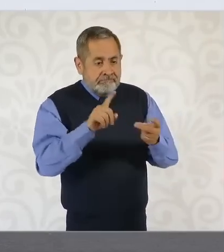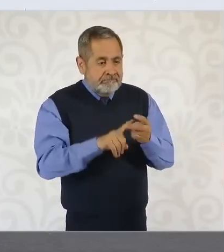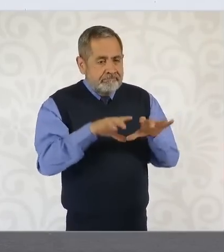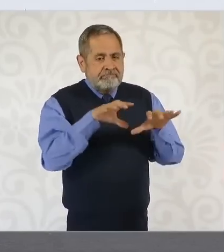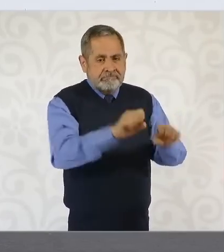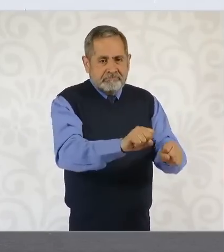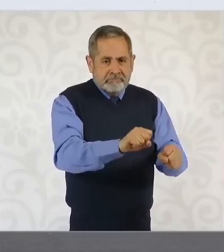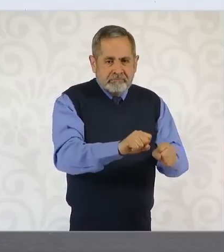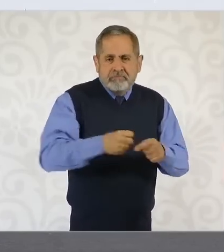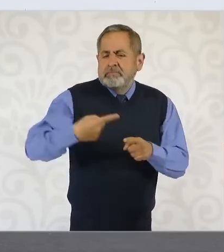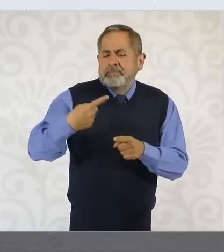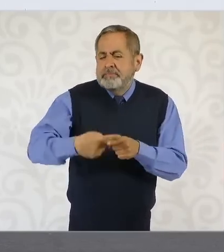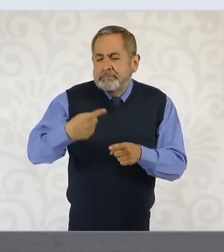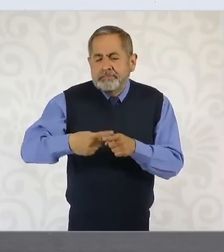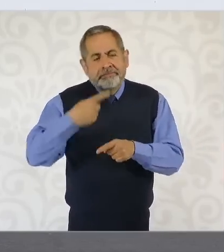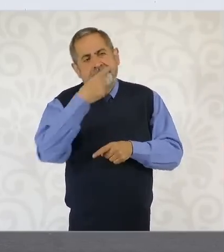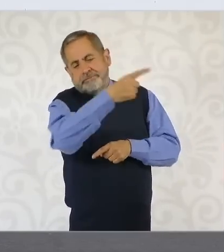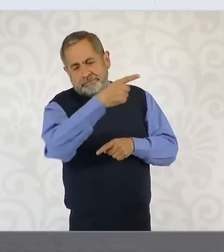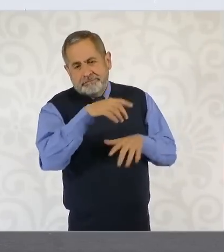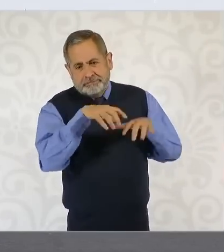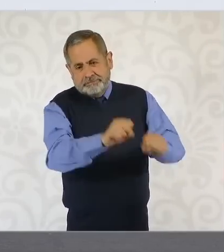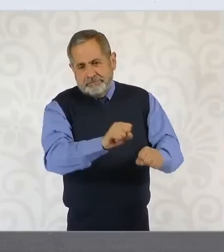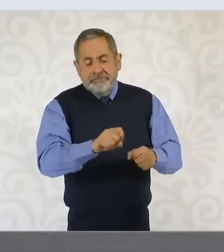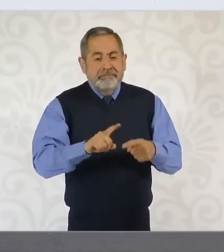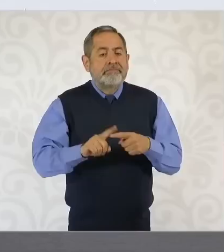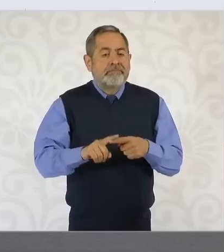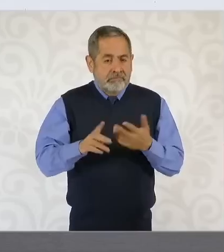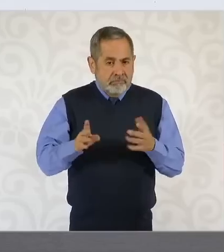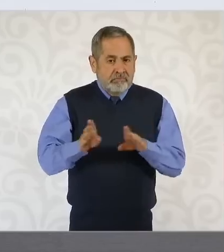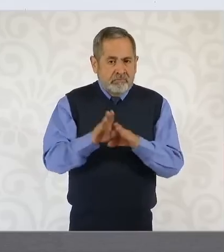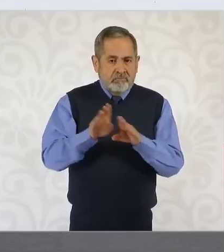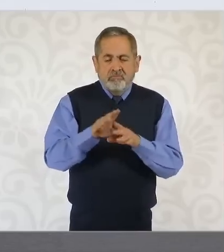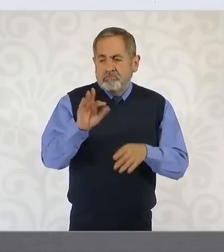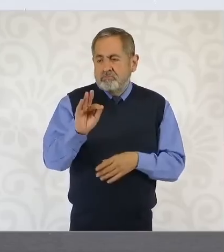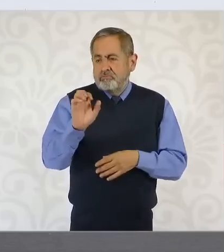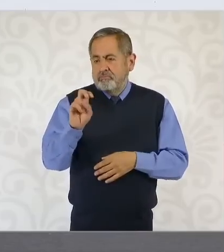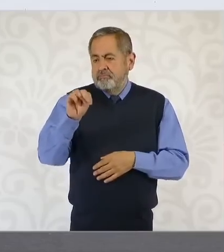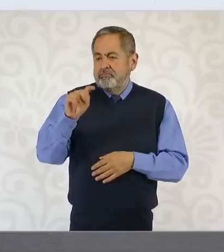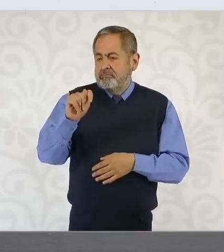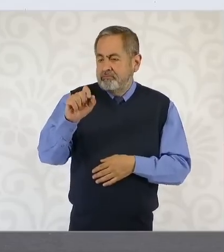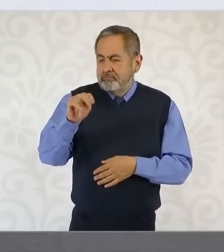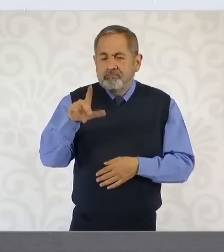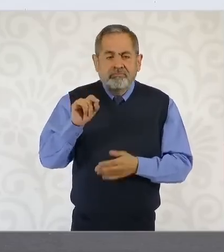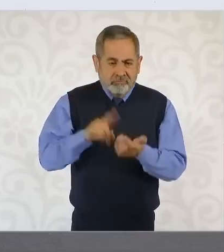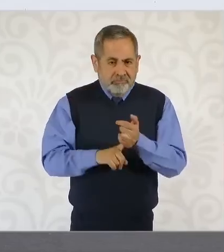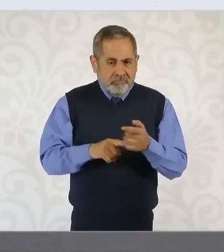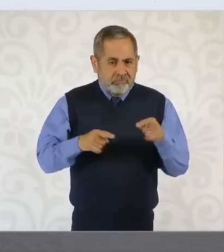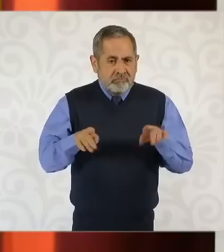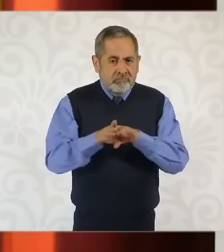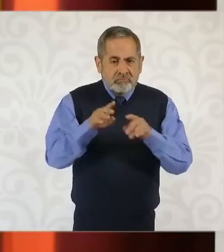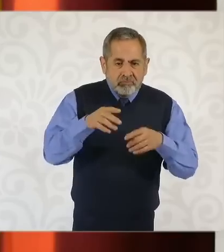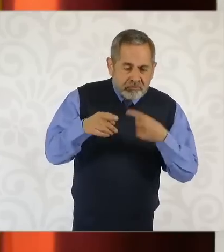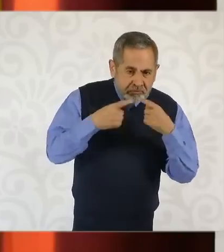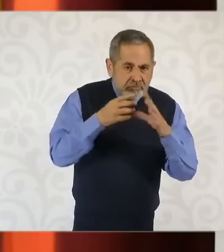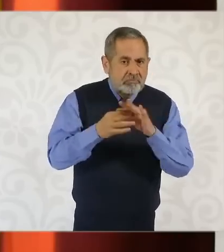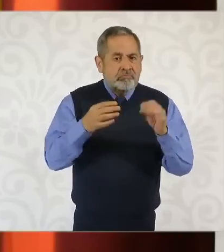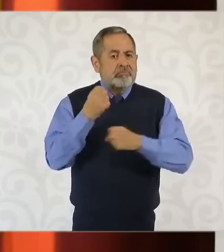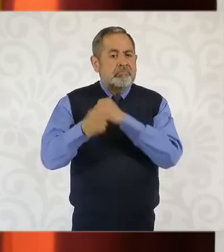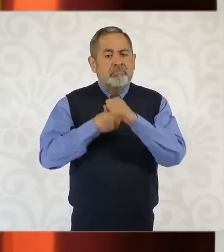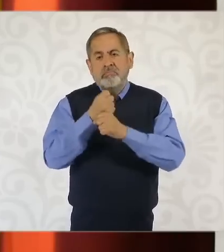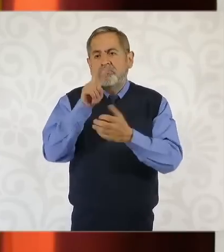debe decir con fentanilo Durante los cruces fronterizos en los puertos de entrada de 2019 a